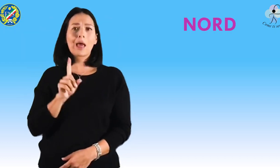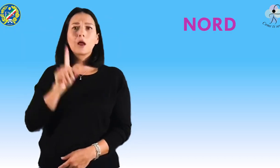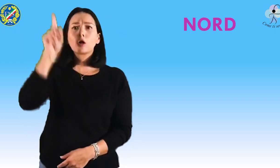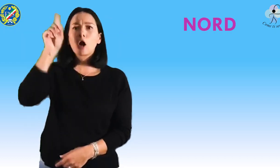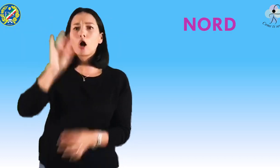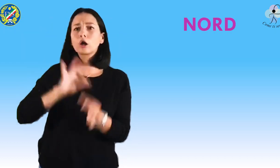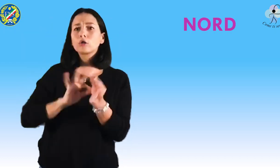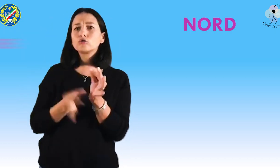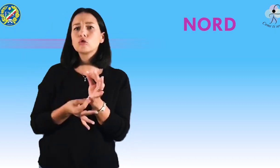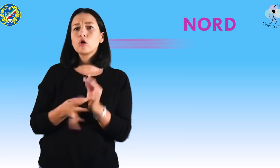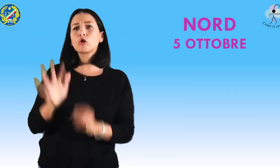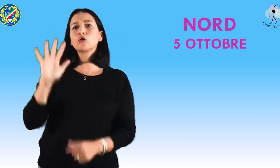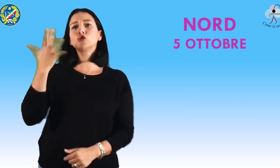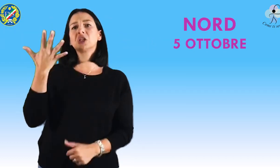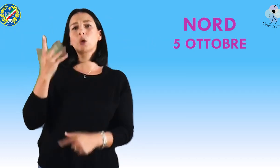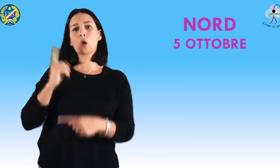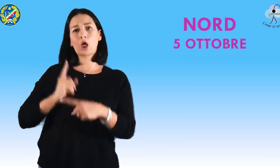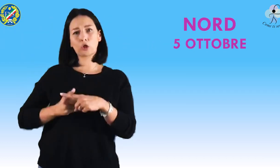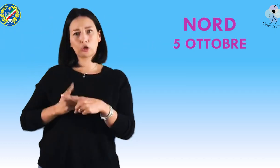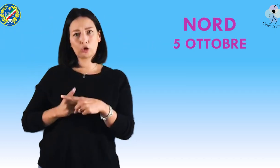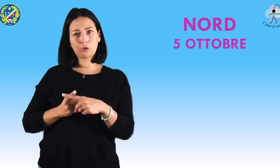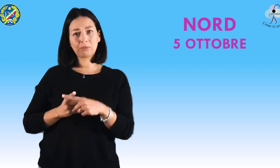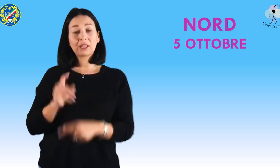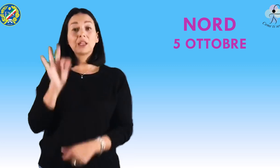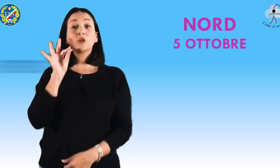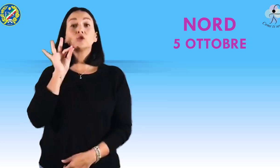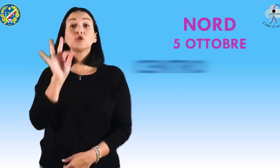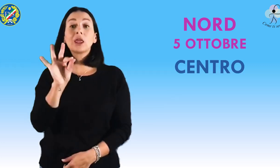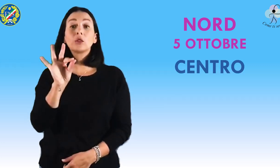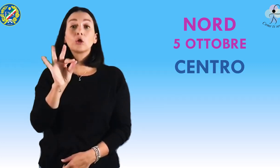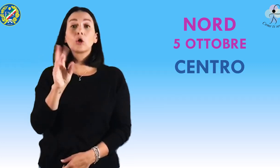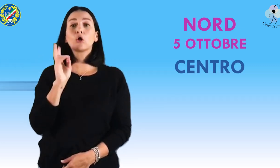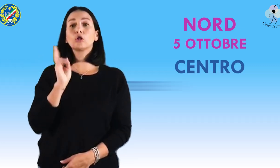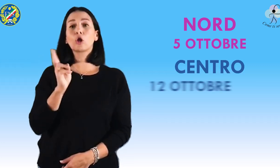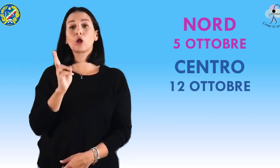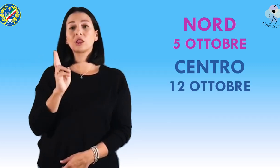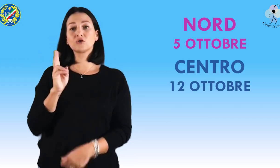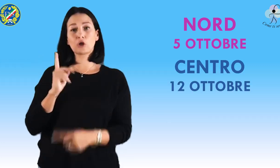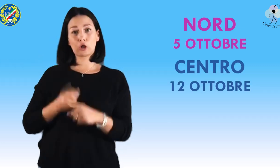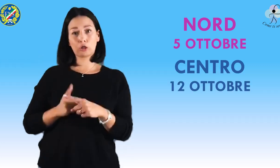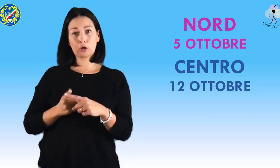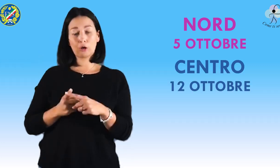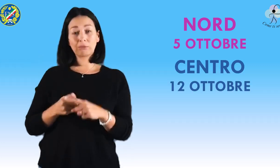Nord, martedì 5 ottobre. Centro, martedì 12 ottobre.